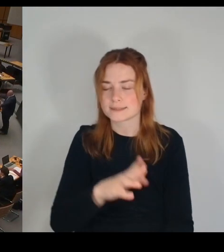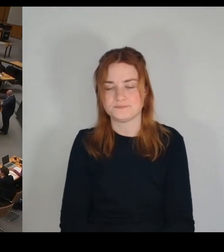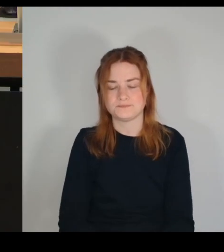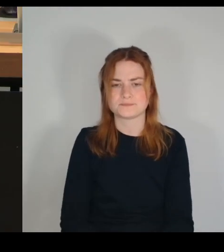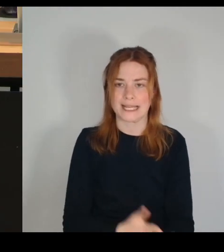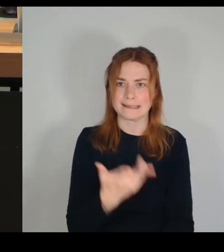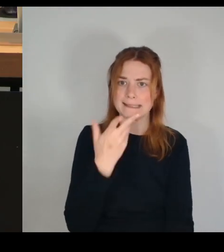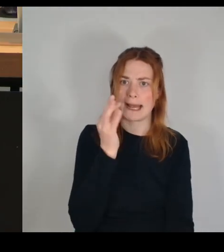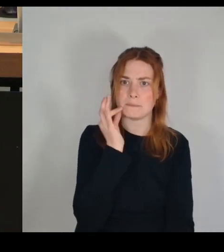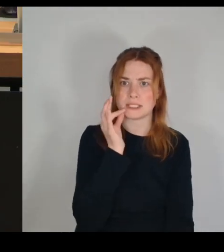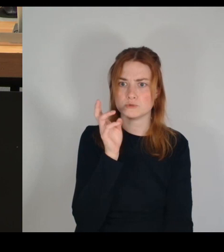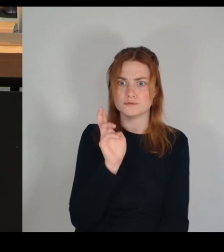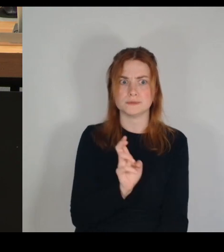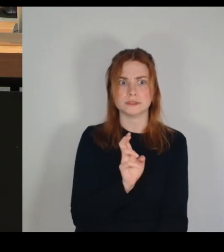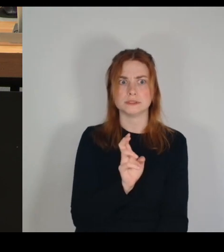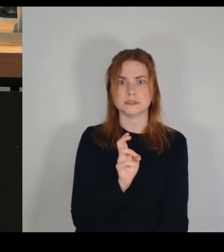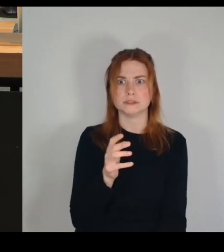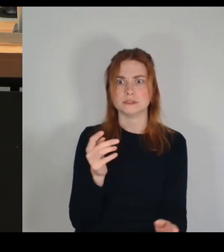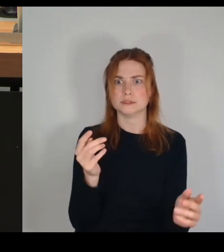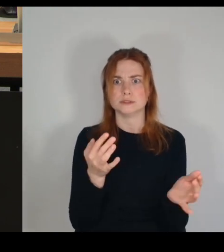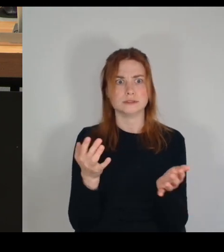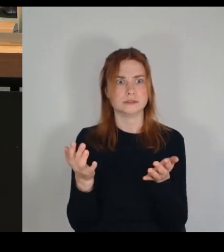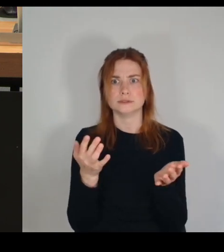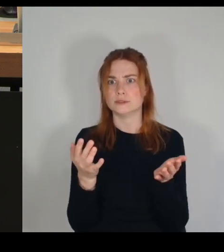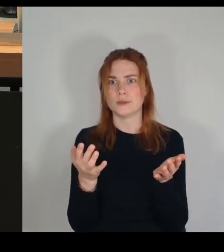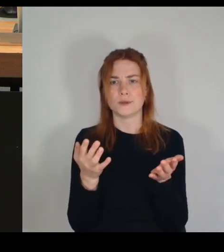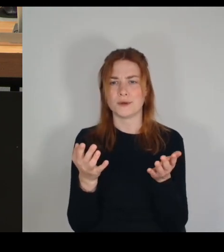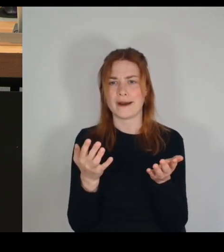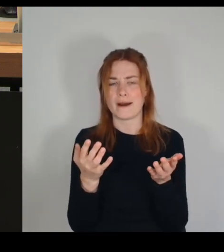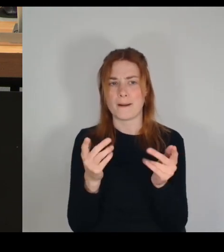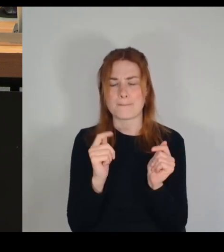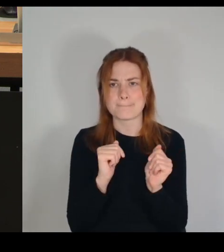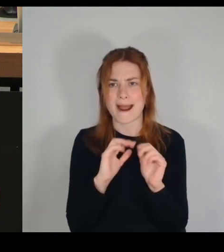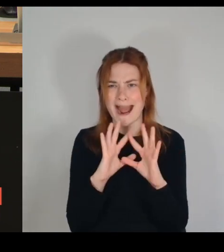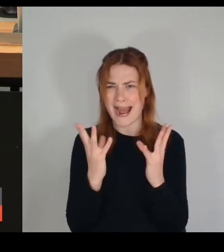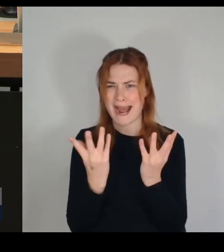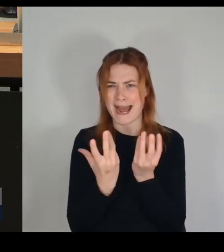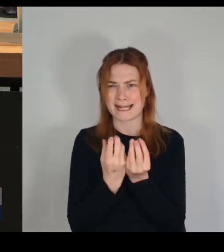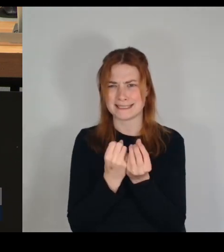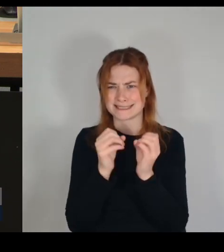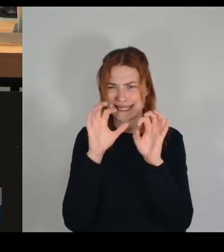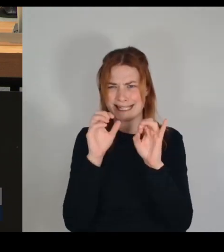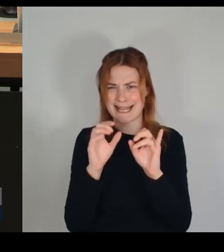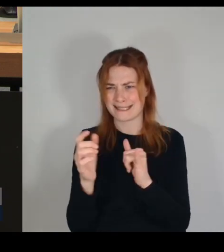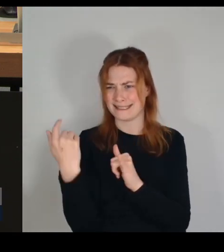den ganzen Unsinn hier abräumen, Der hier gerade ausgesprochen worden ist. Aber ich fange mal an Was ist eigentlich Faschismus?